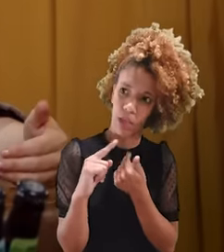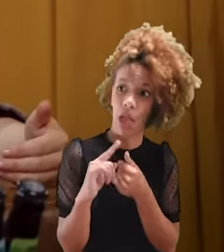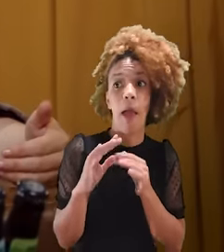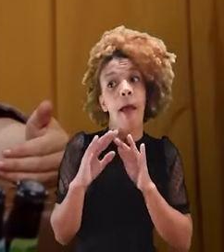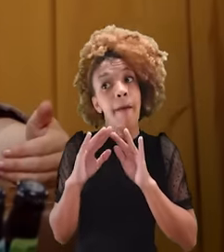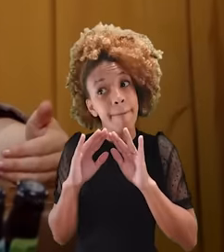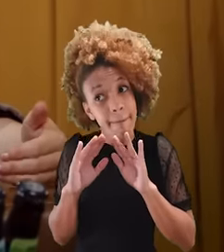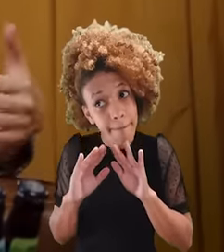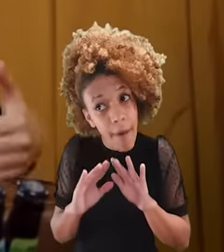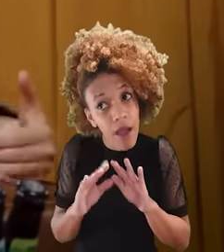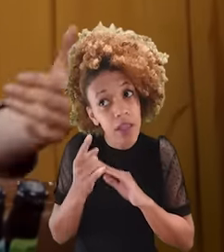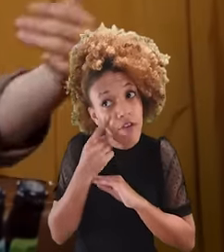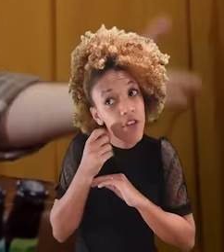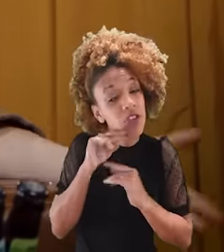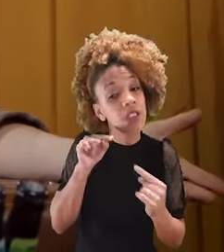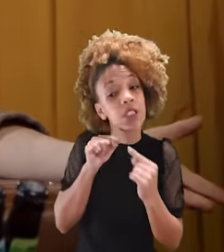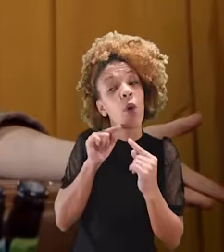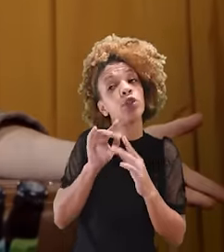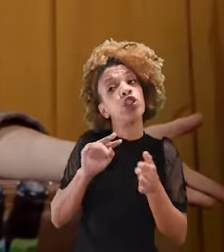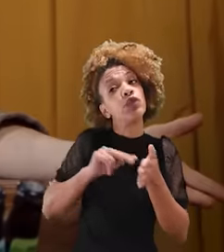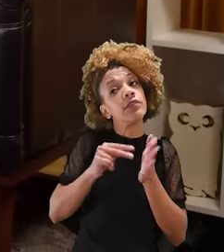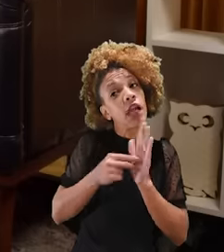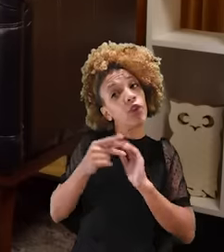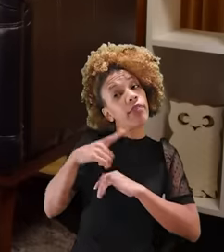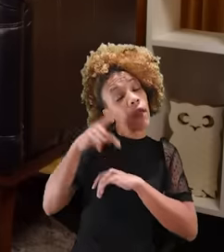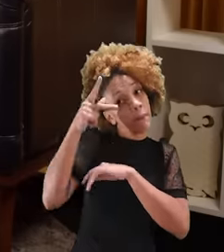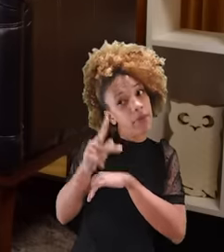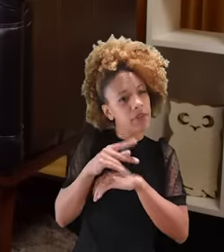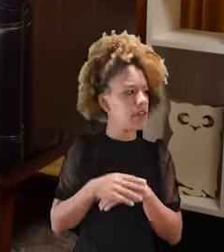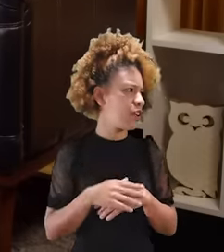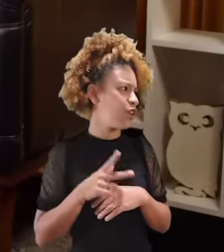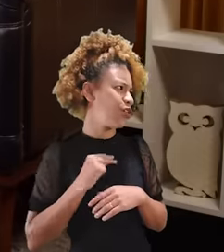agora veja se isso faz sentido para você cara você é muito legal Eu já imaginei ela no BBB